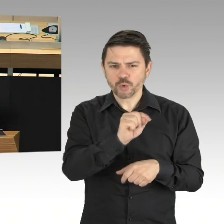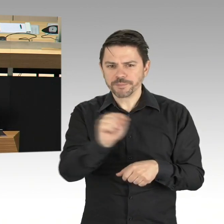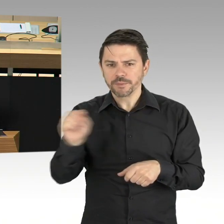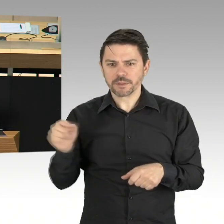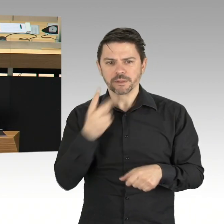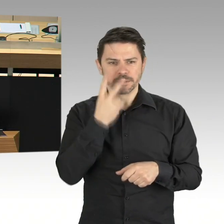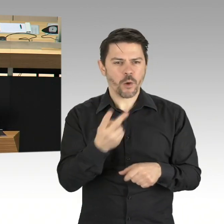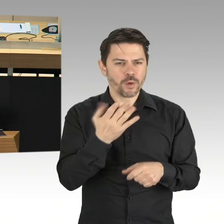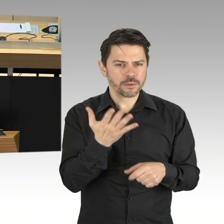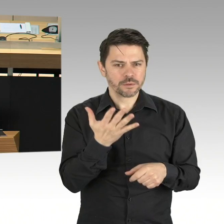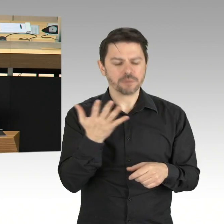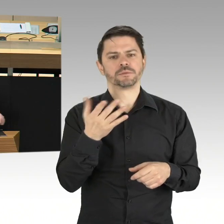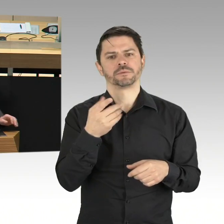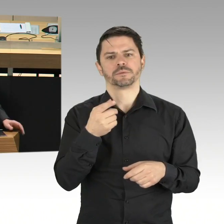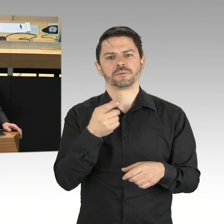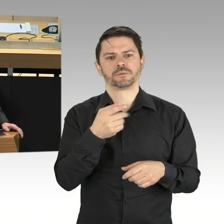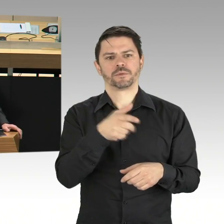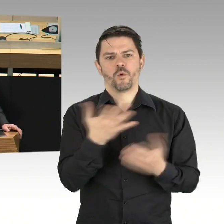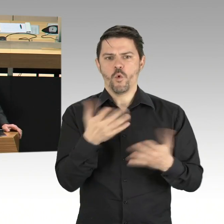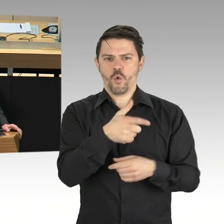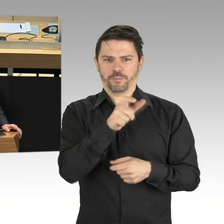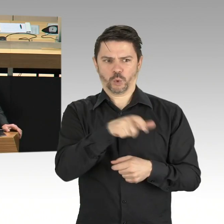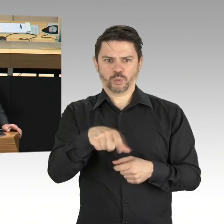da möchte ich gerne noch einmal das Bundesverfassungsgericht zitieren,